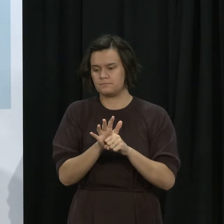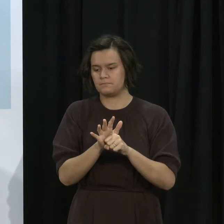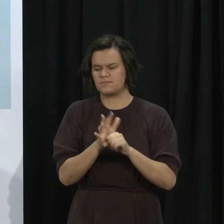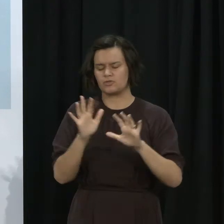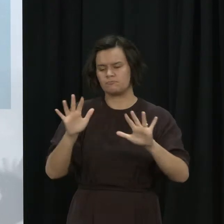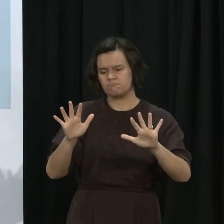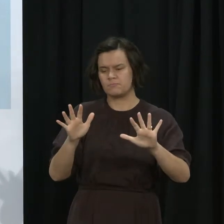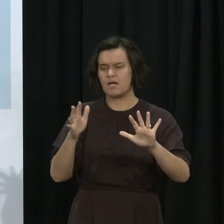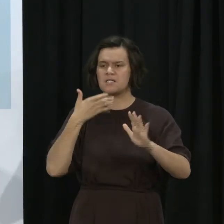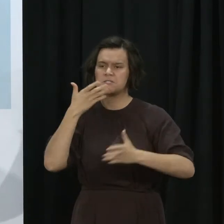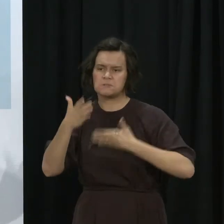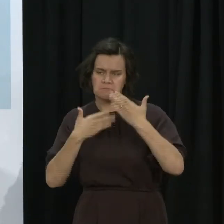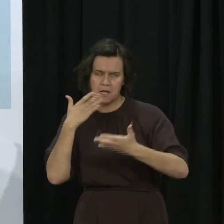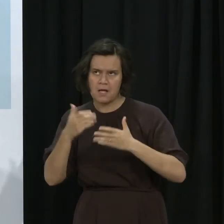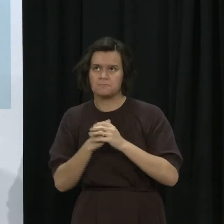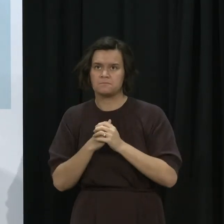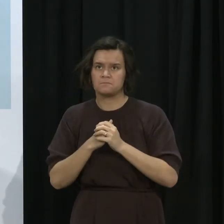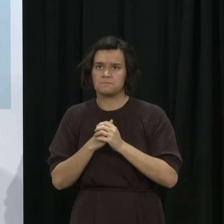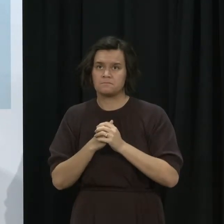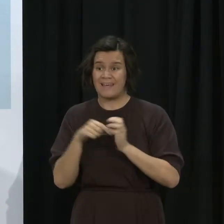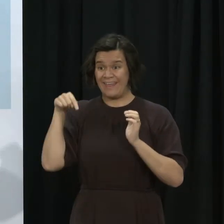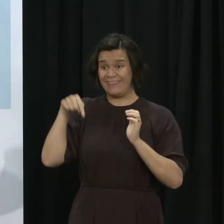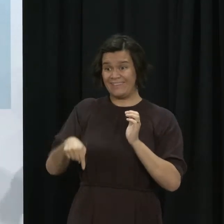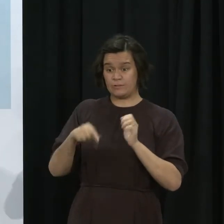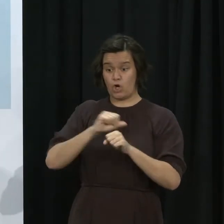Neke atu i te 900 nga taangata